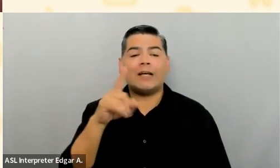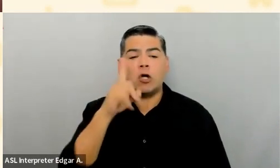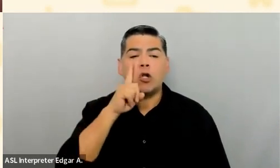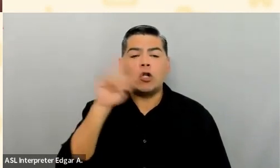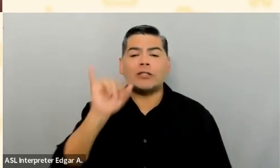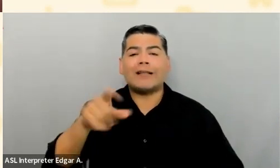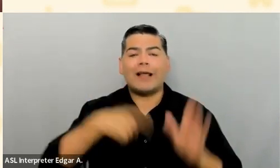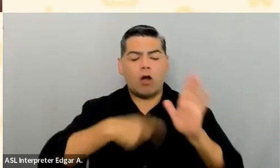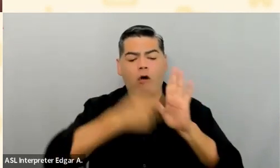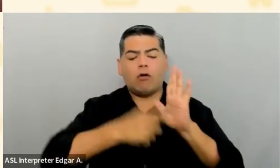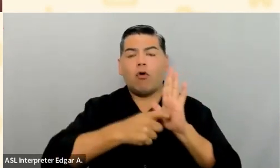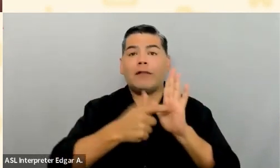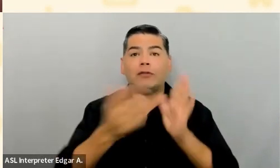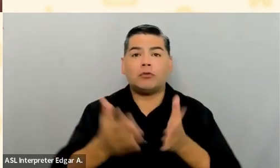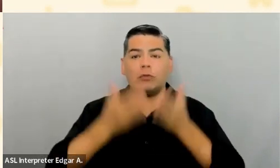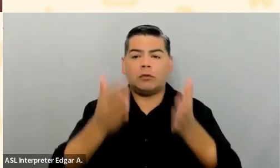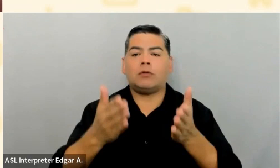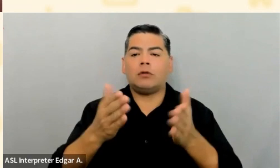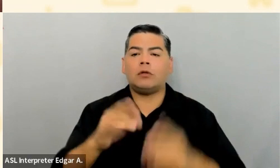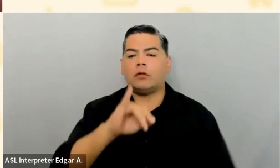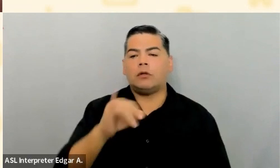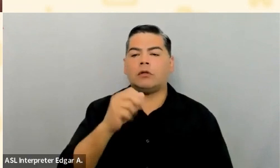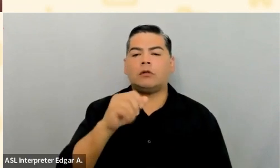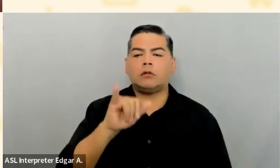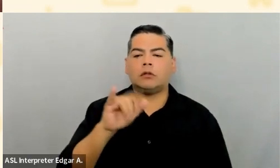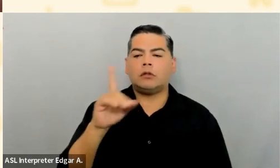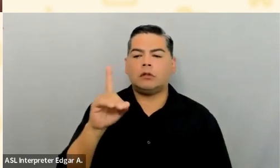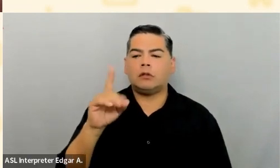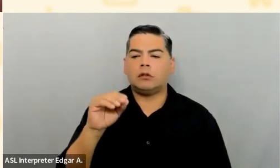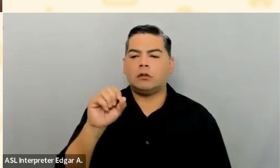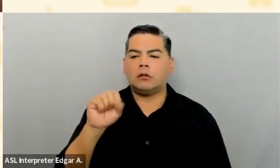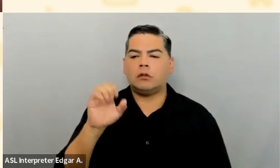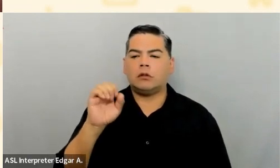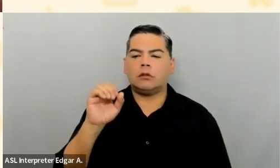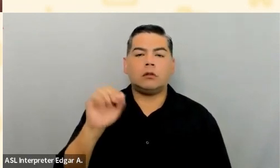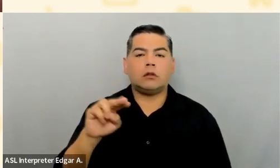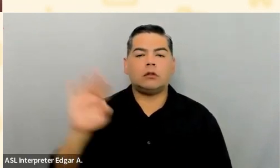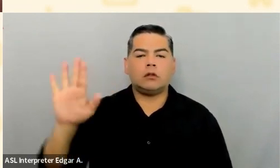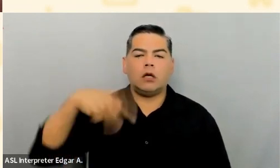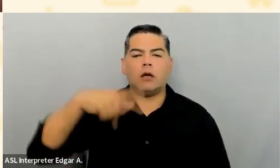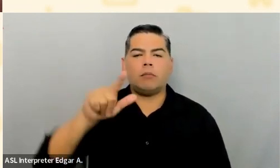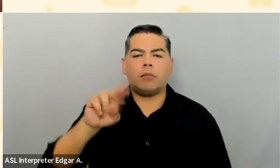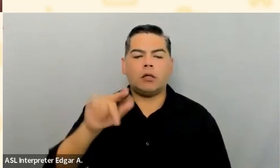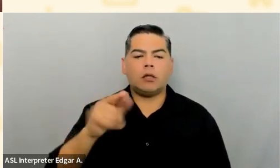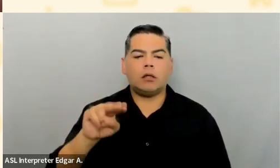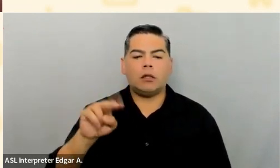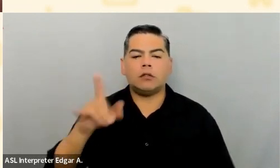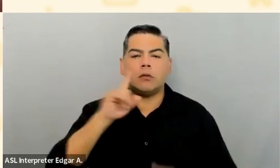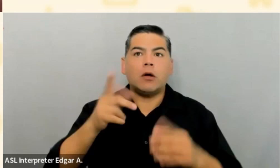recomienda el complemento de Joe Dolsen, que realmente analiza las cosas y las corrige para que sean accesibles cuando comienzas,